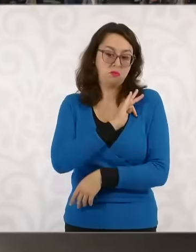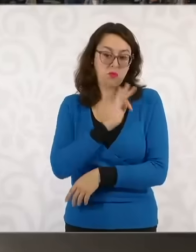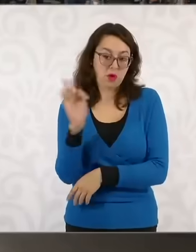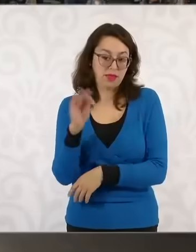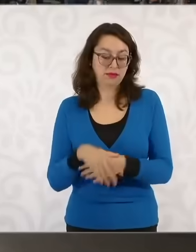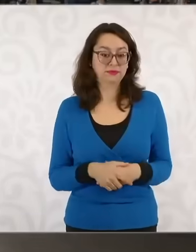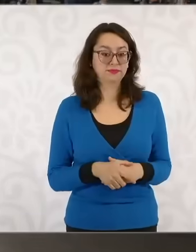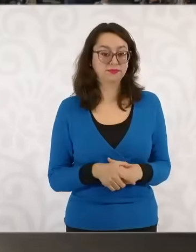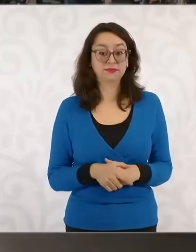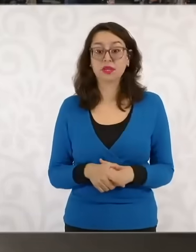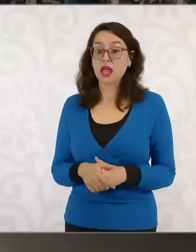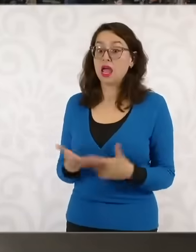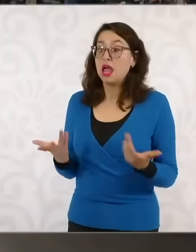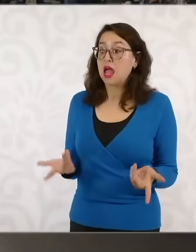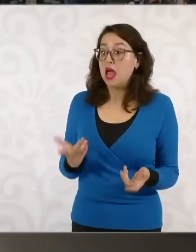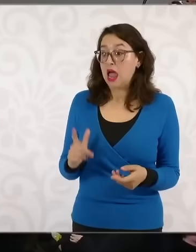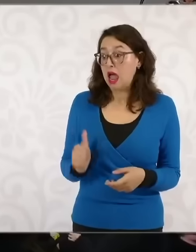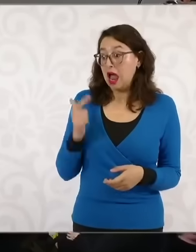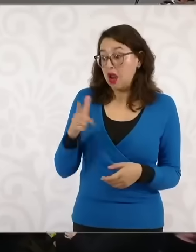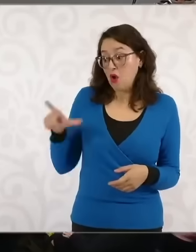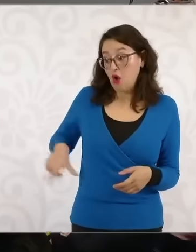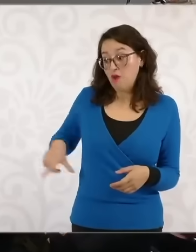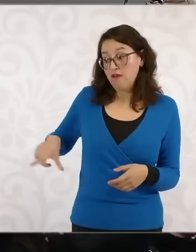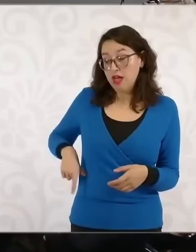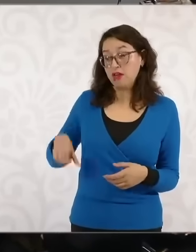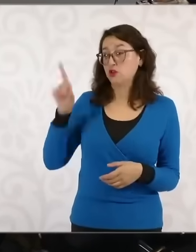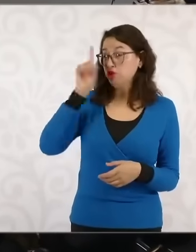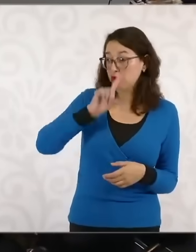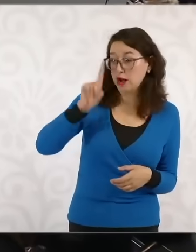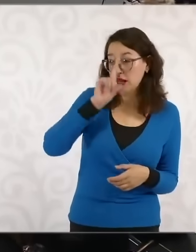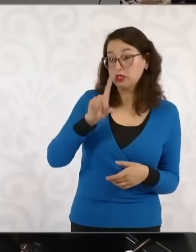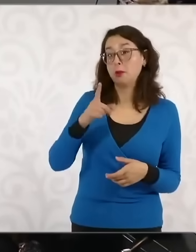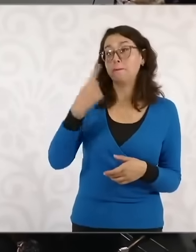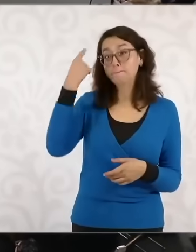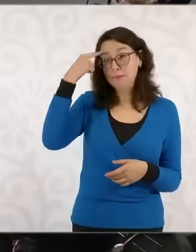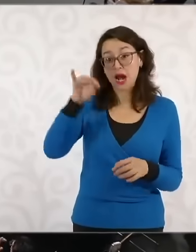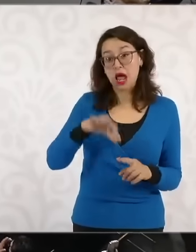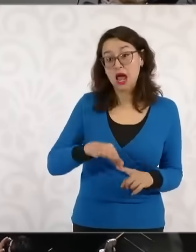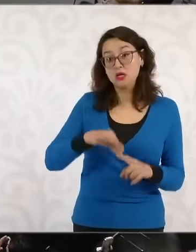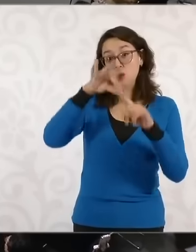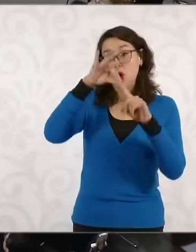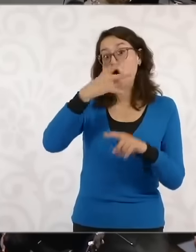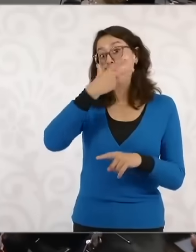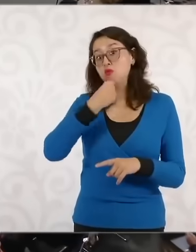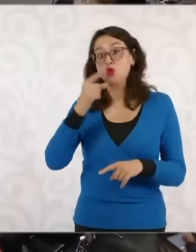alguna sugerencia de parte del gobierno federal al o la nueva fiscal en el sentido de que hay algunos